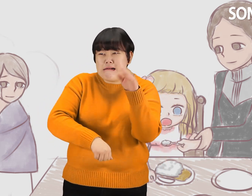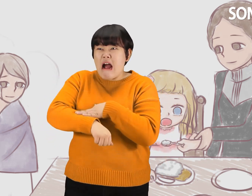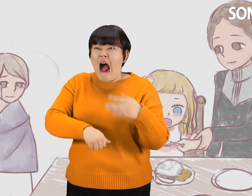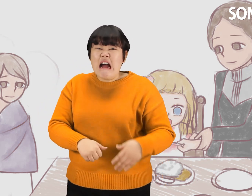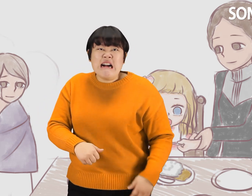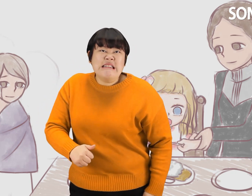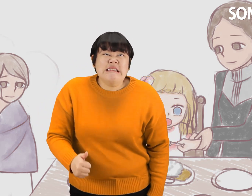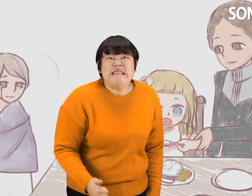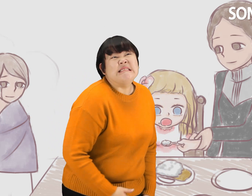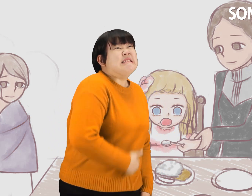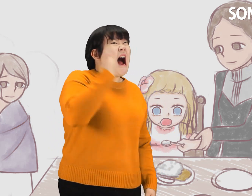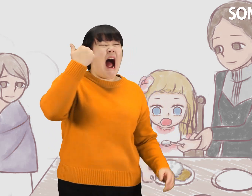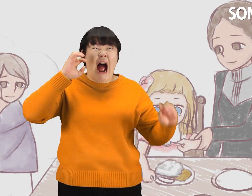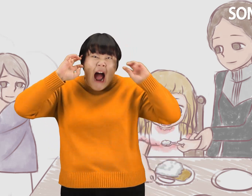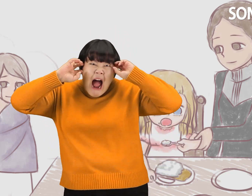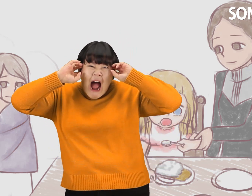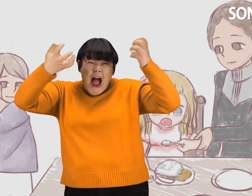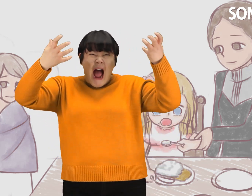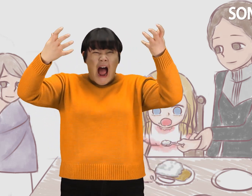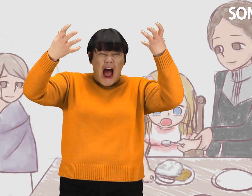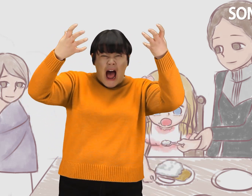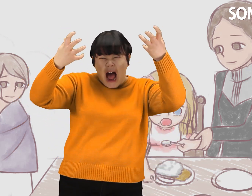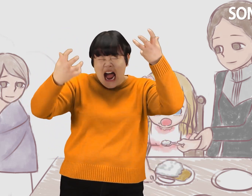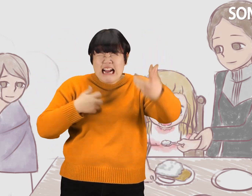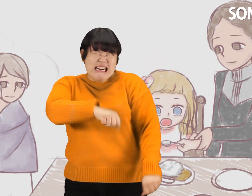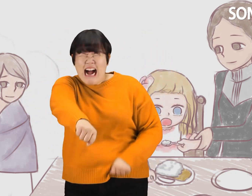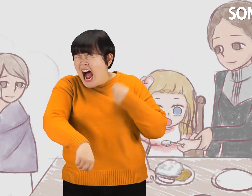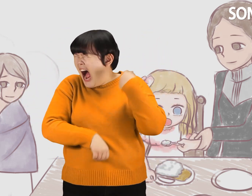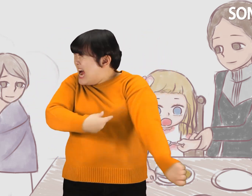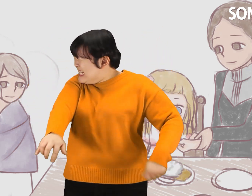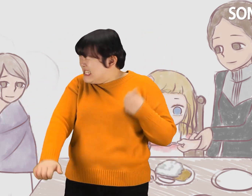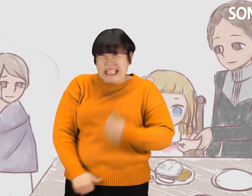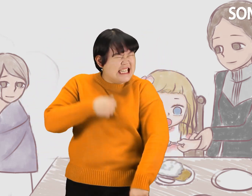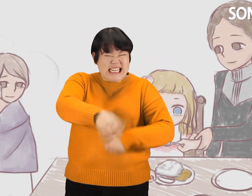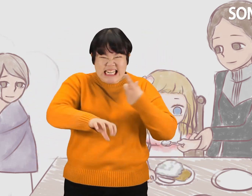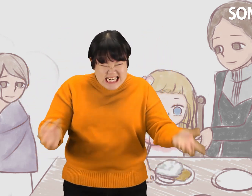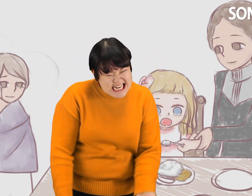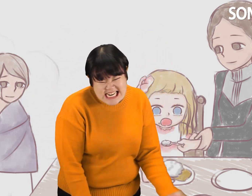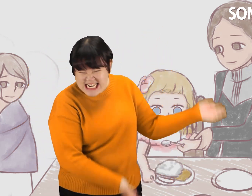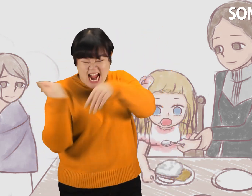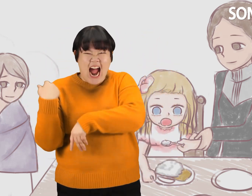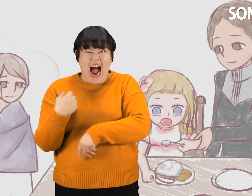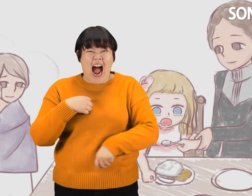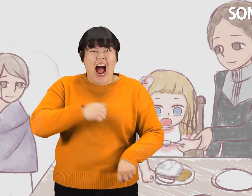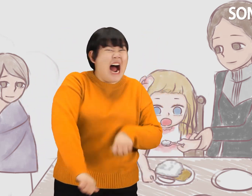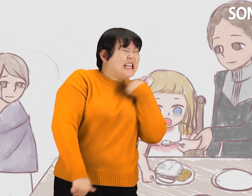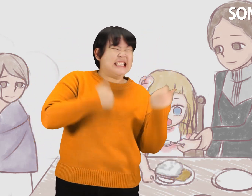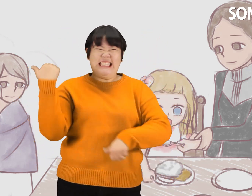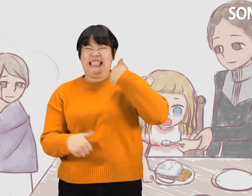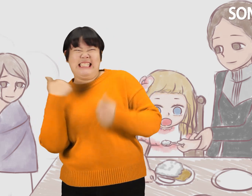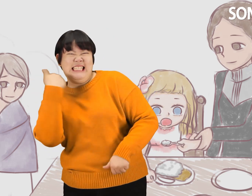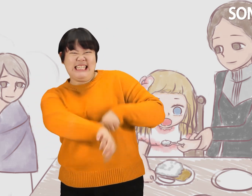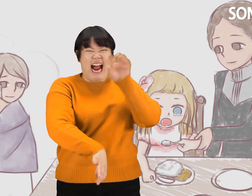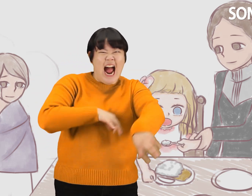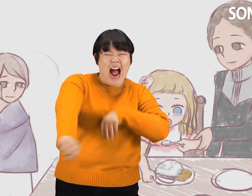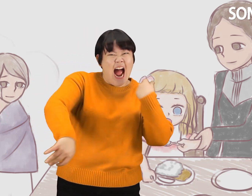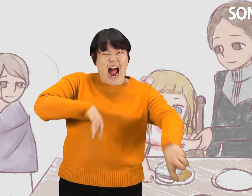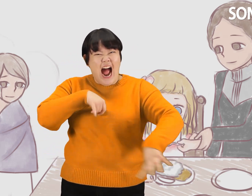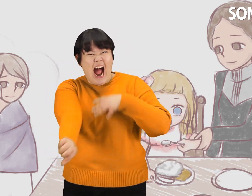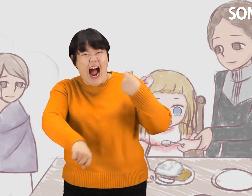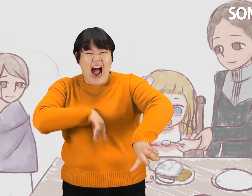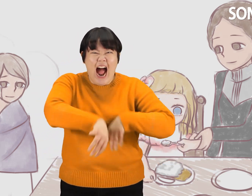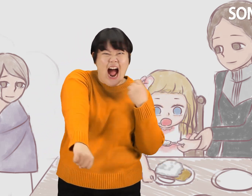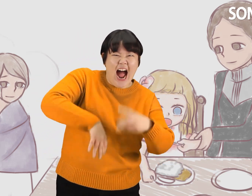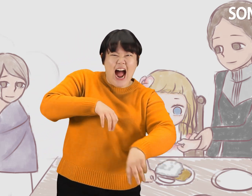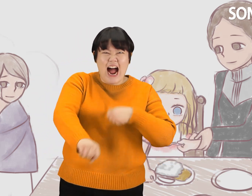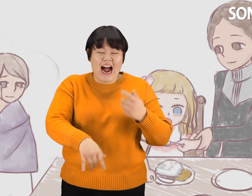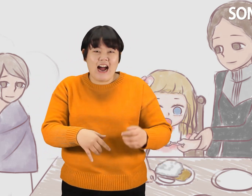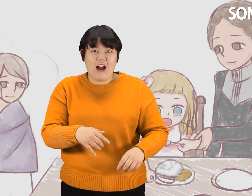魂が起こると、悔しい気持ちに食卓の上の食べ物をすべてひっくり返してしまいました。